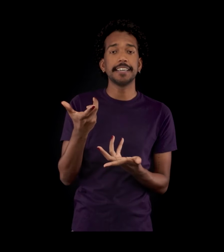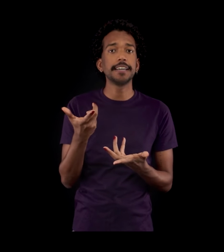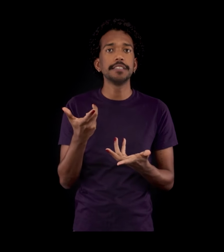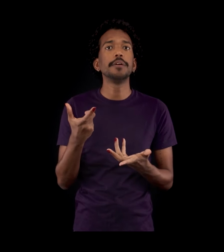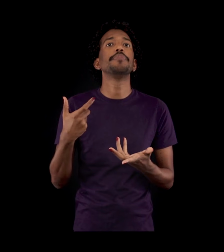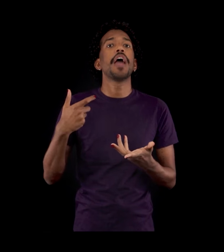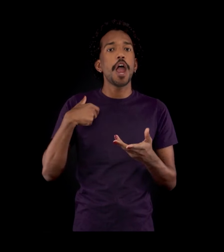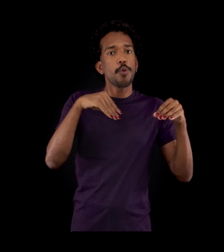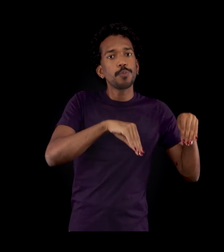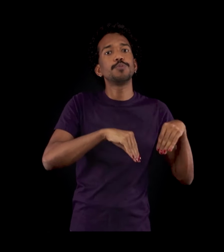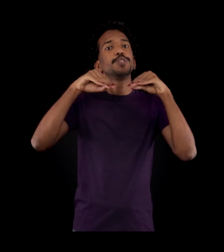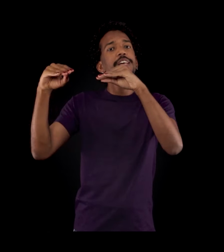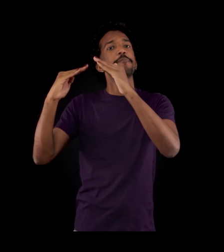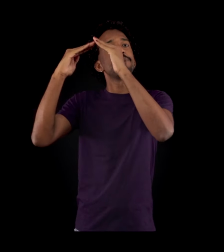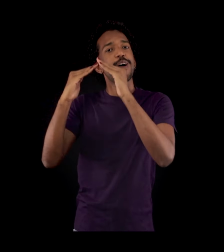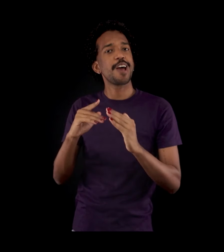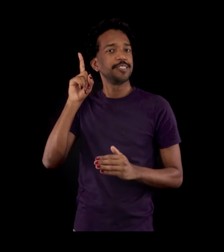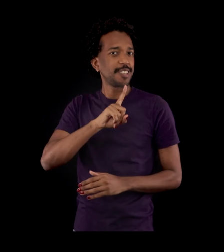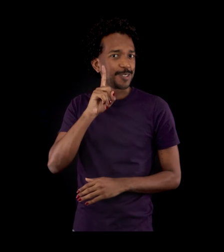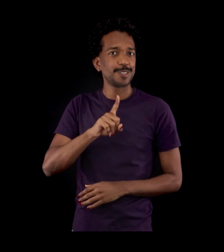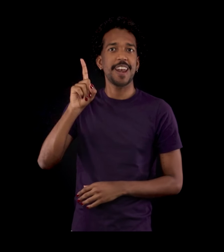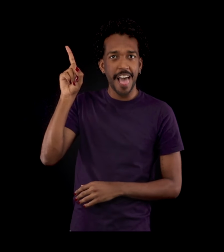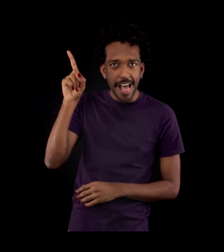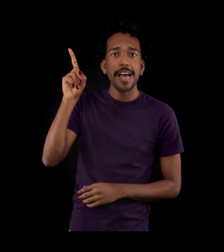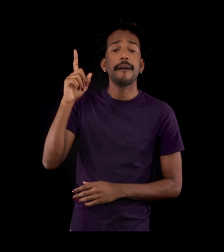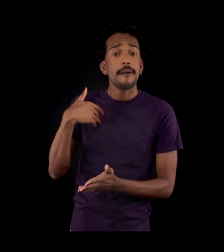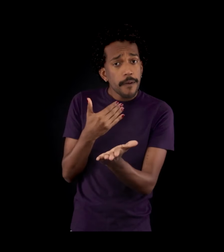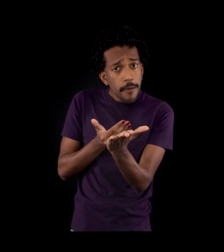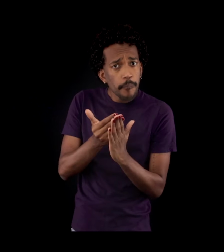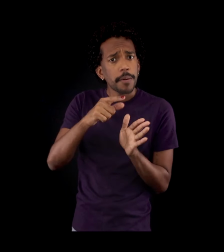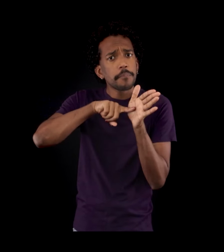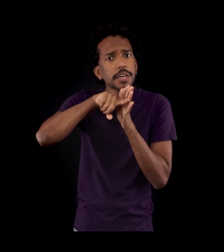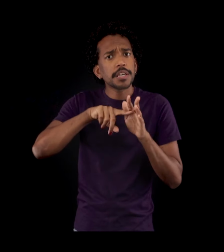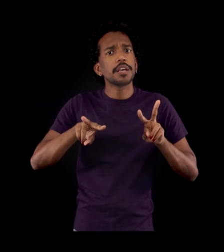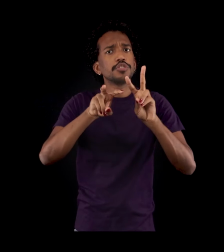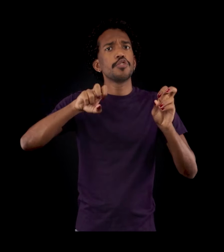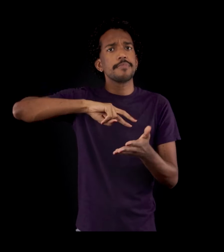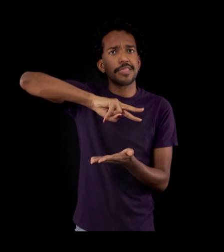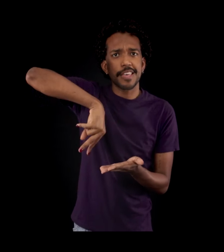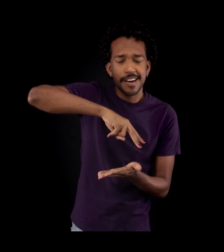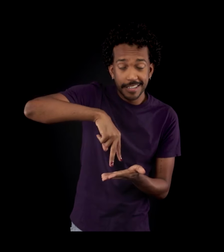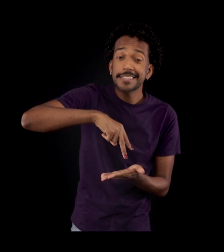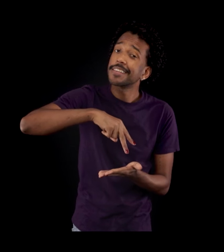E quando vou morar nos Estados Unidos começo a pesquisar sobre a dança,